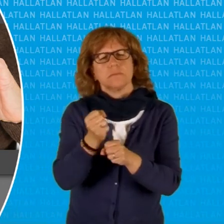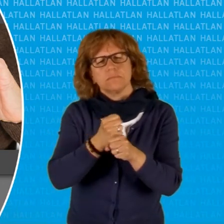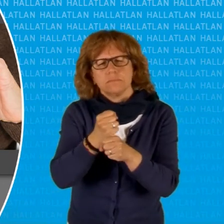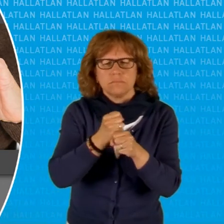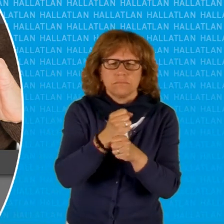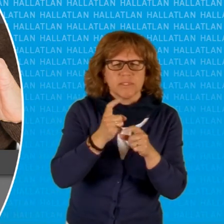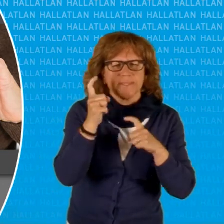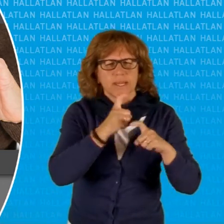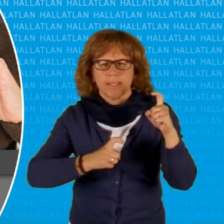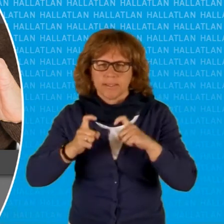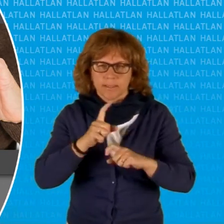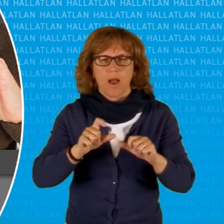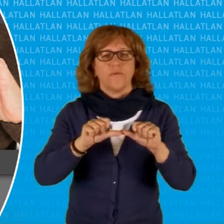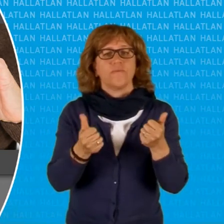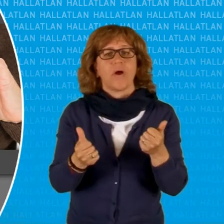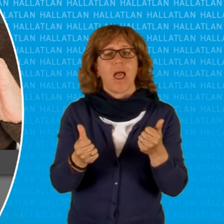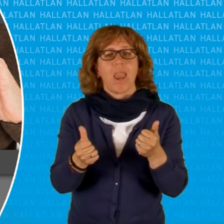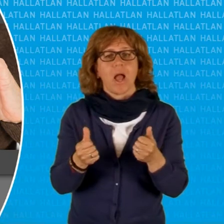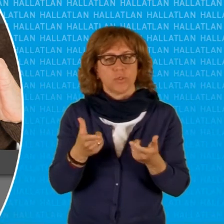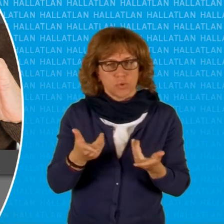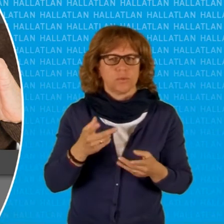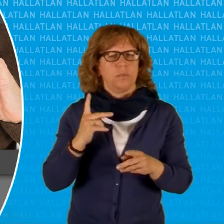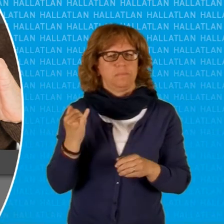A tanulmány szerint a válással összefüggésbe hozott